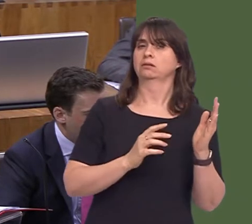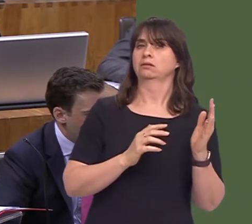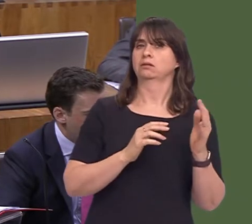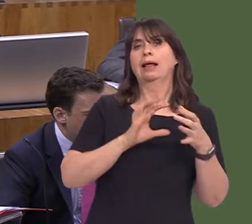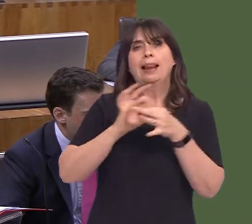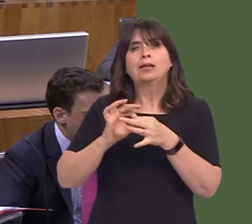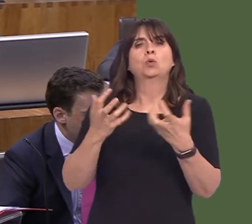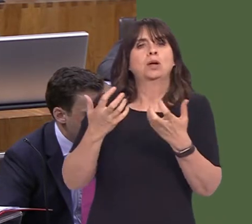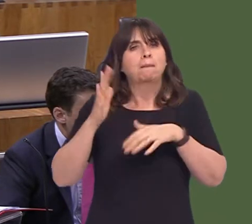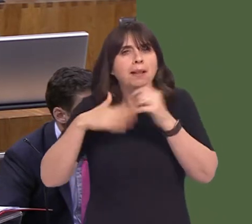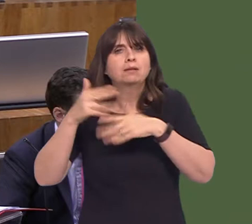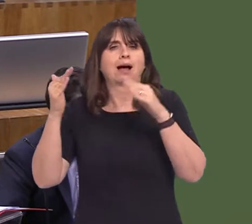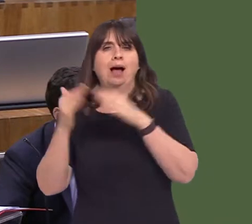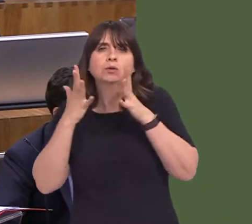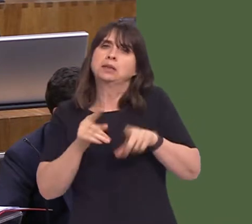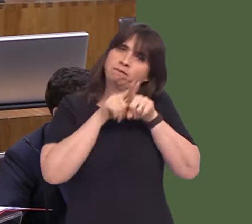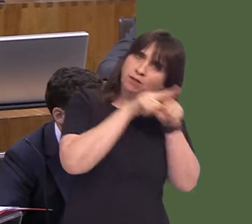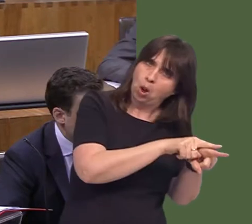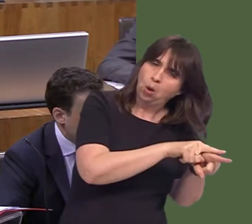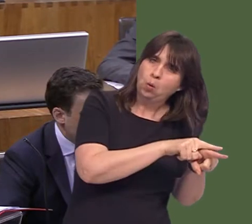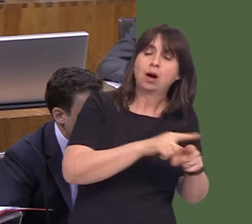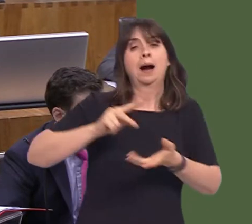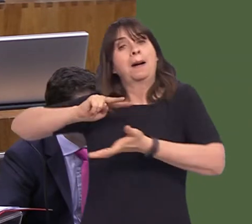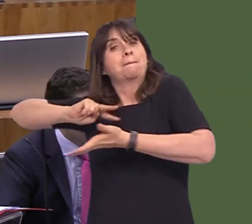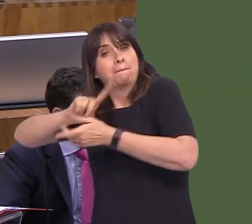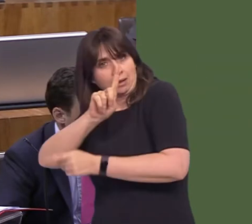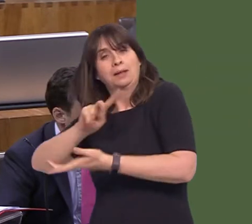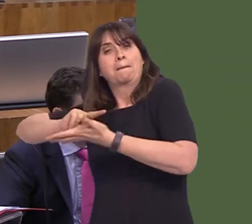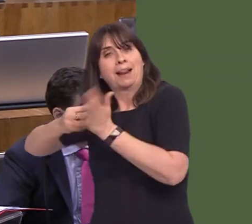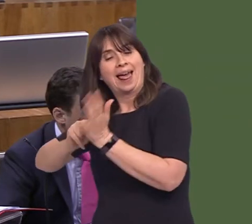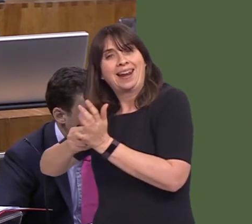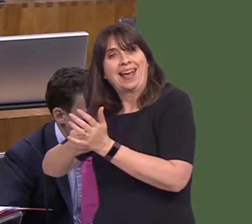yn delio ‚'r ffordd y mae tir yn cael ei ddefnyddio ac nid beth sy'n digwydd ar y tir